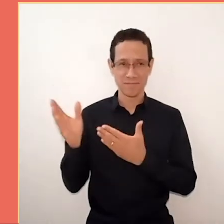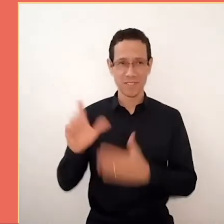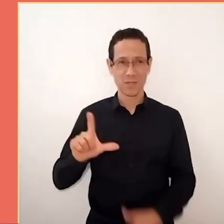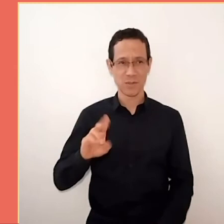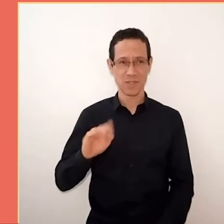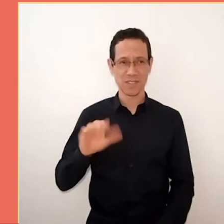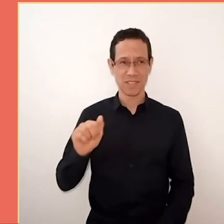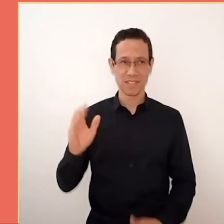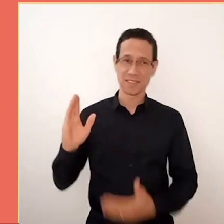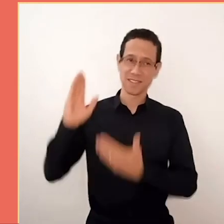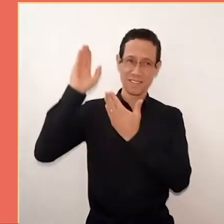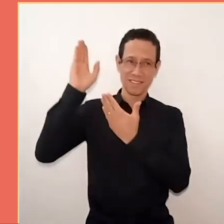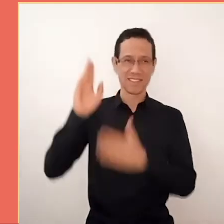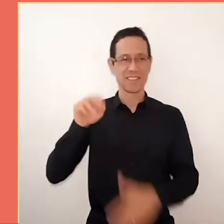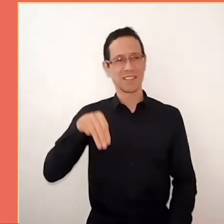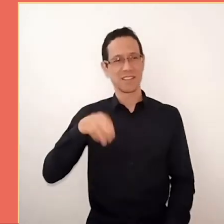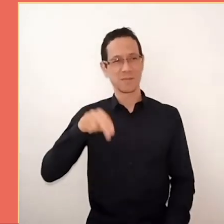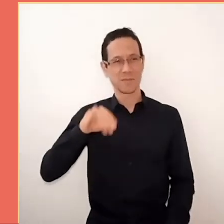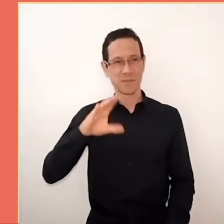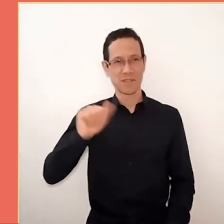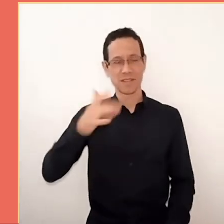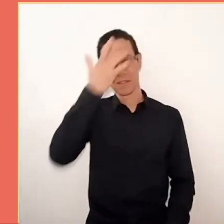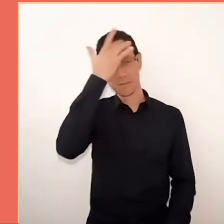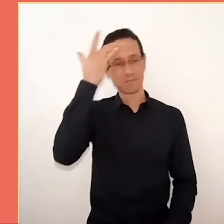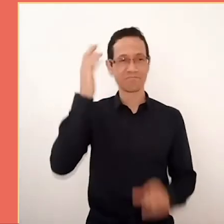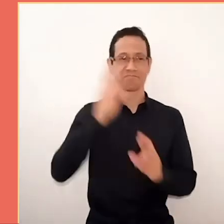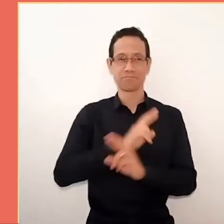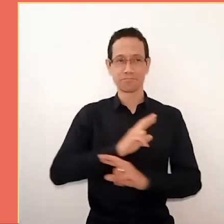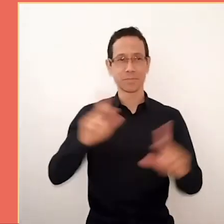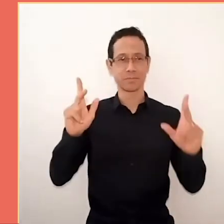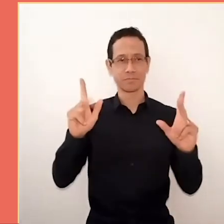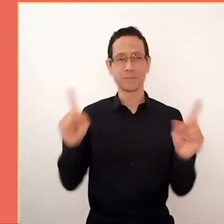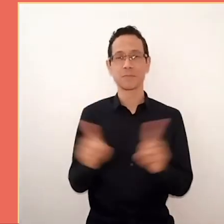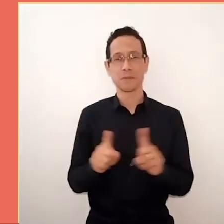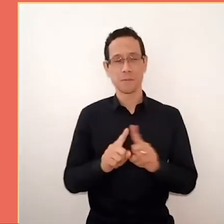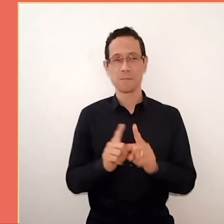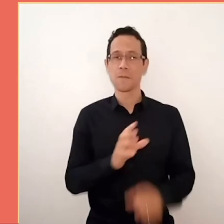duas pessoas diferentes, mas com o mesmo amor pela leitura.